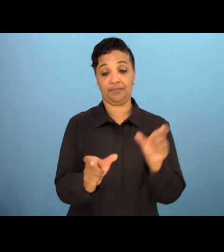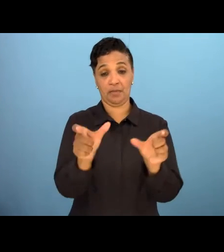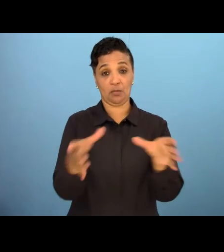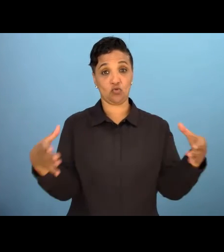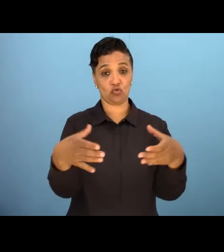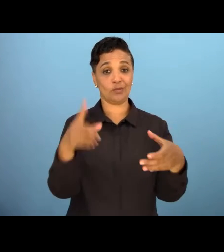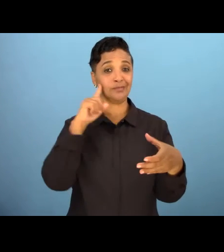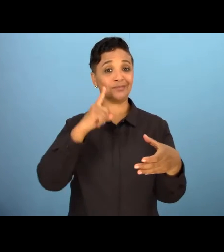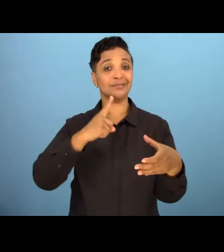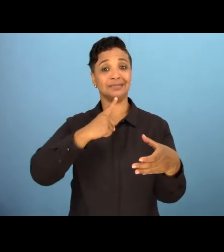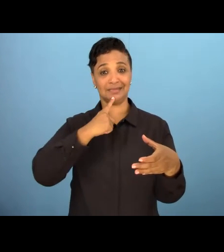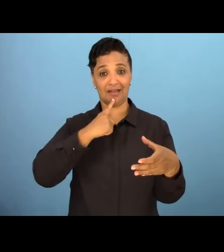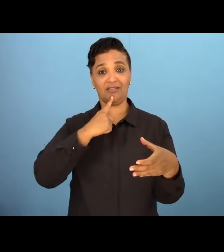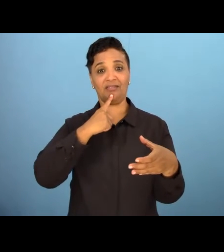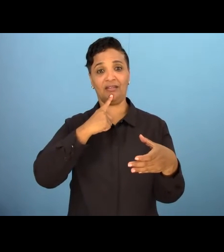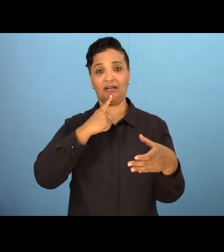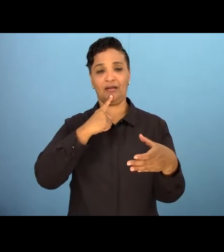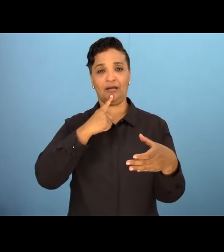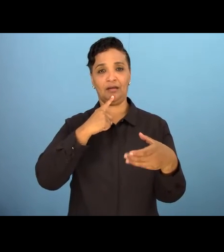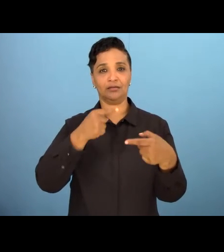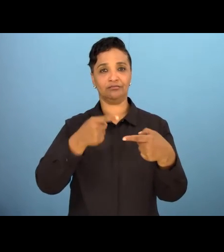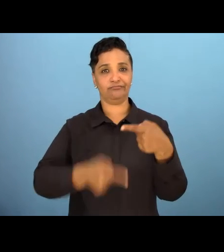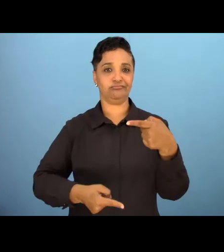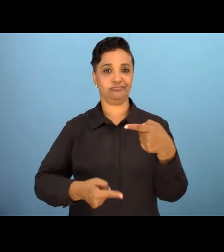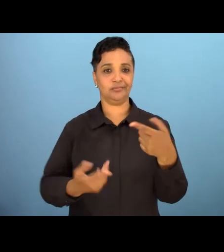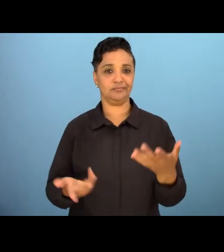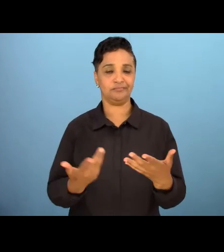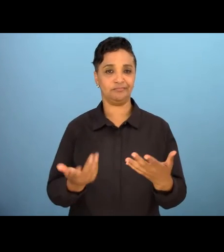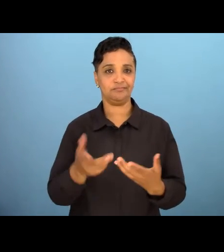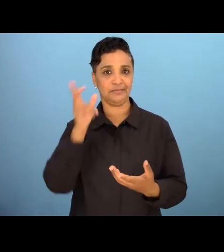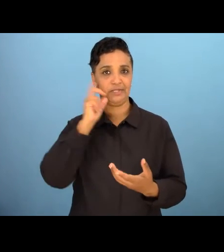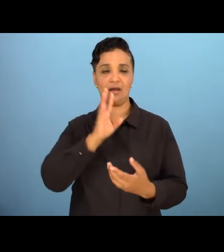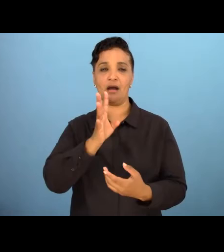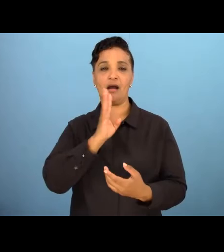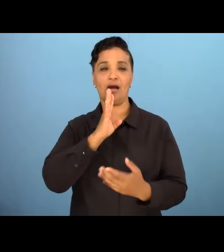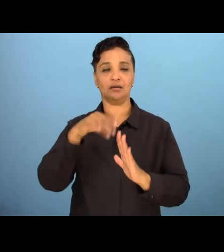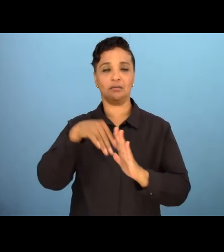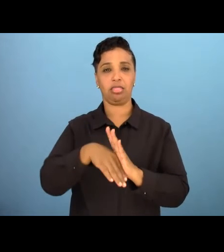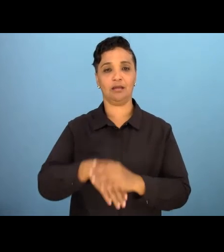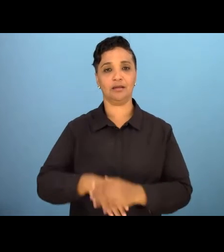por lo que obstaculiza {Inaudible} lo que era antes de la situación de COVID-19 sobre las